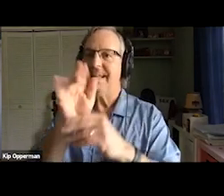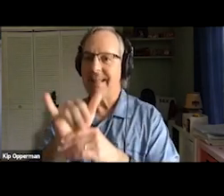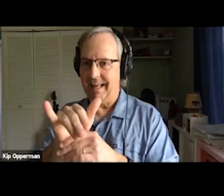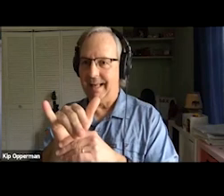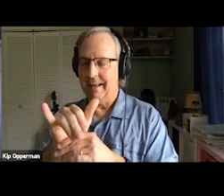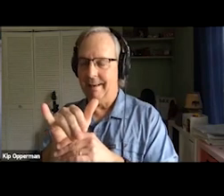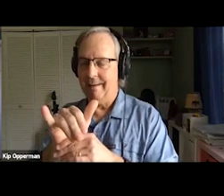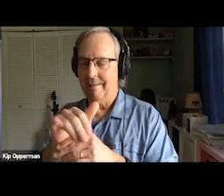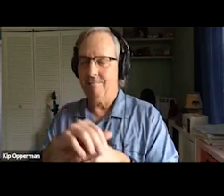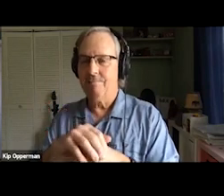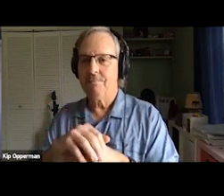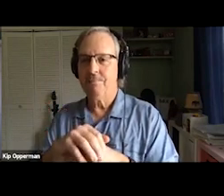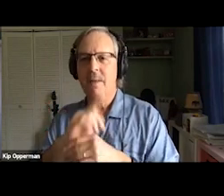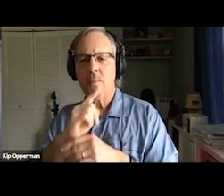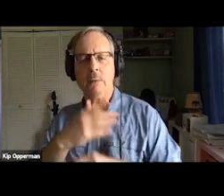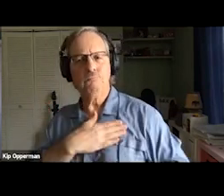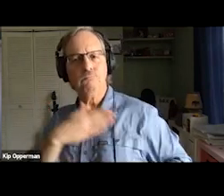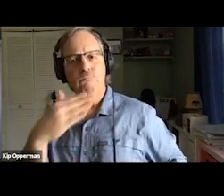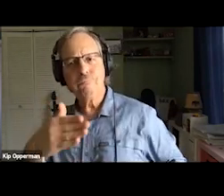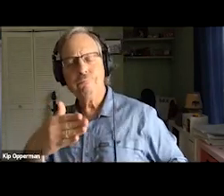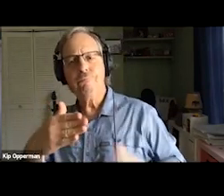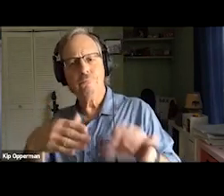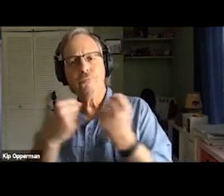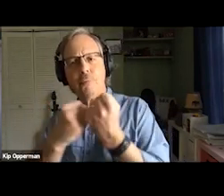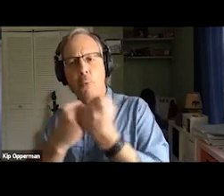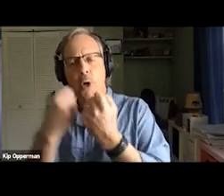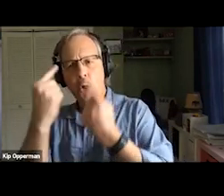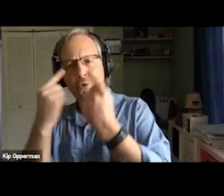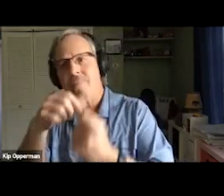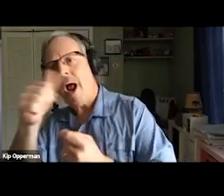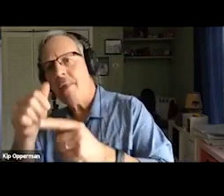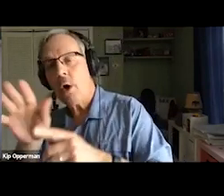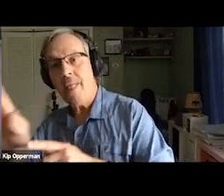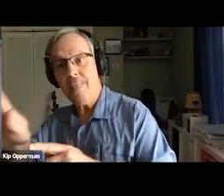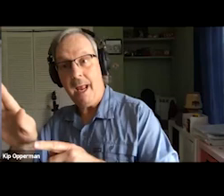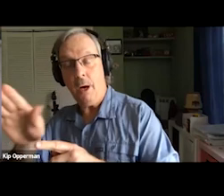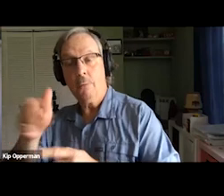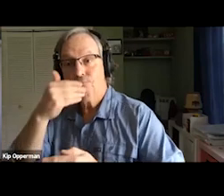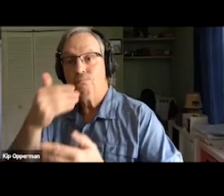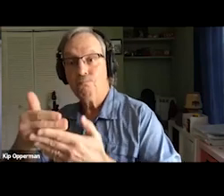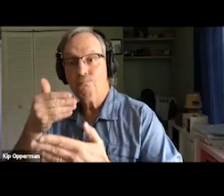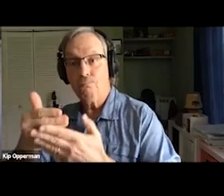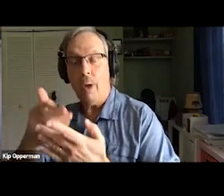y realmente reconocer y apoyar la preocupación por los demás y su bienestar, al tiempo que reconoce la herramienta